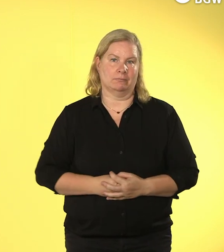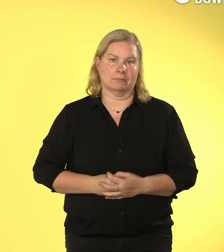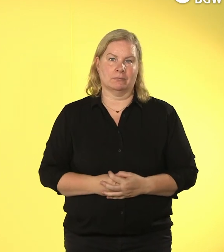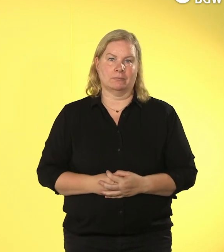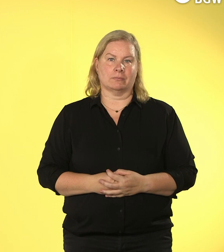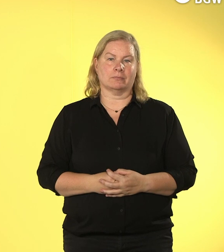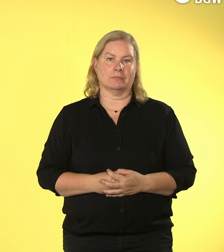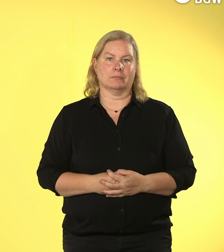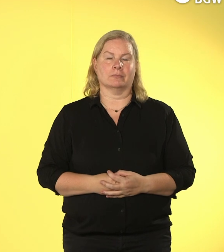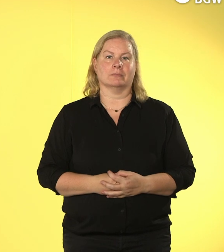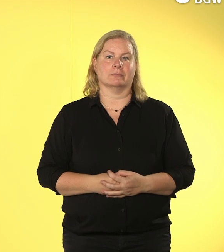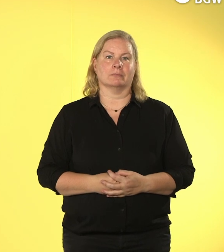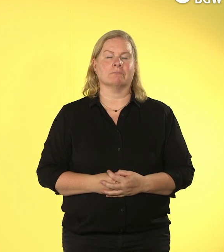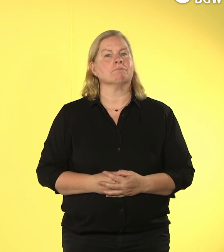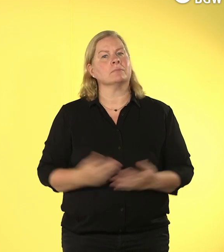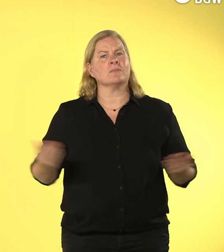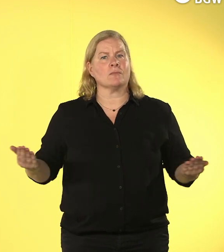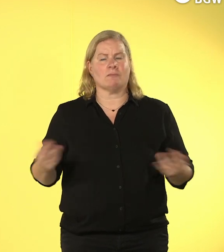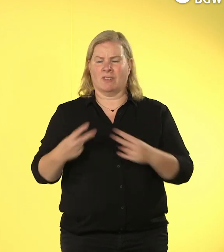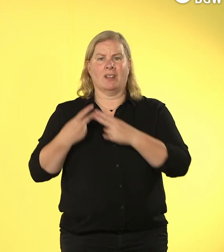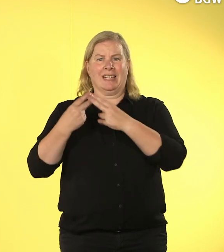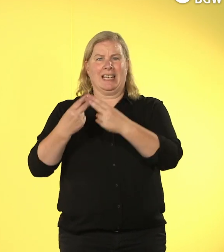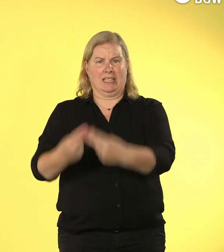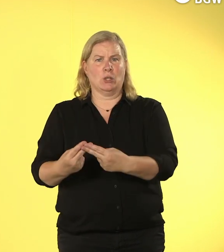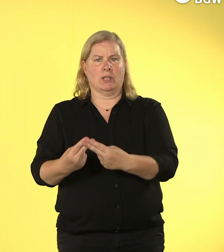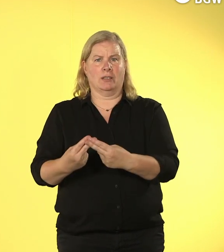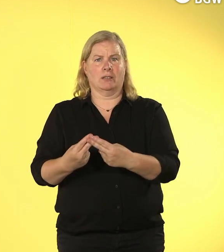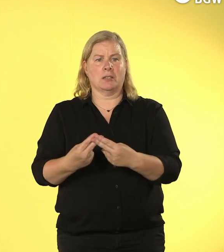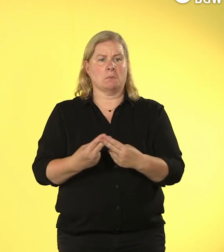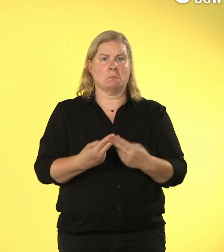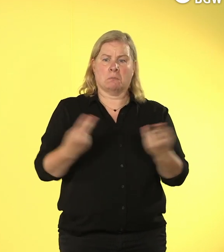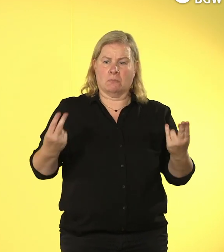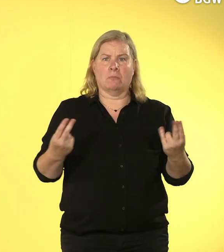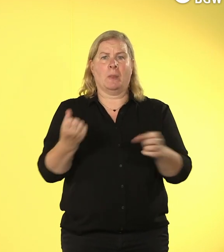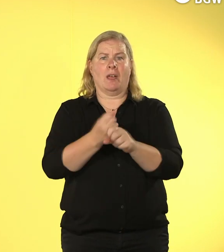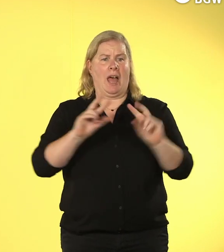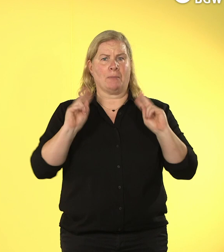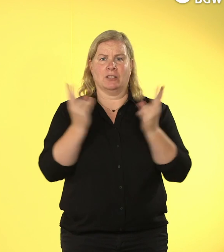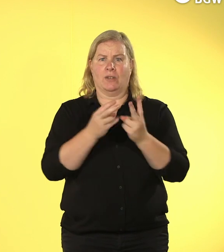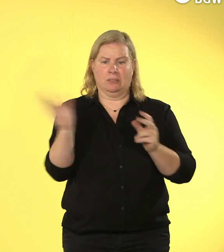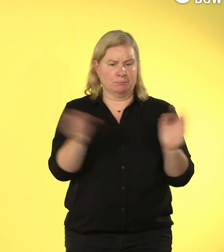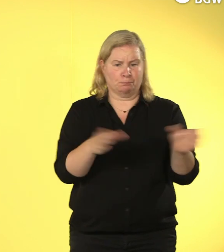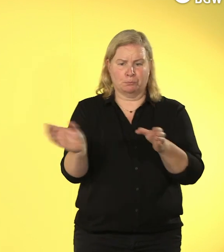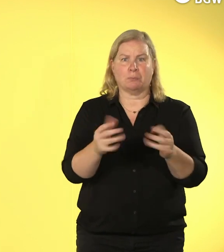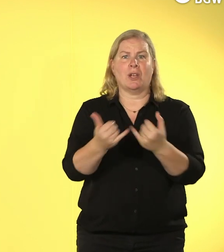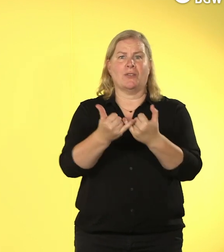Wie setzen sich diese Generationen in der Arbeitswelt zusammen und wie werden sie bezeichnet?